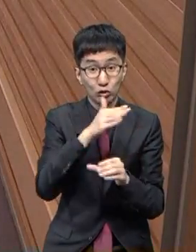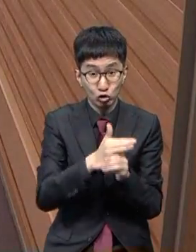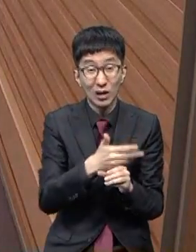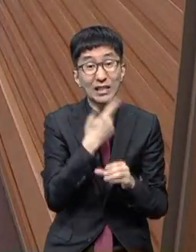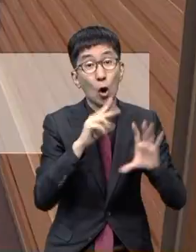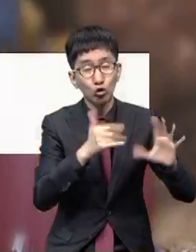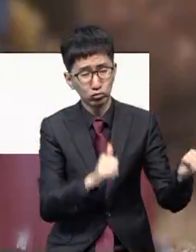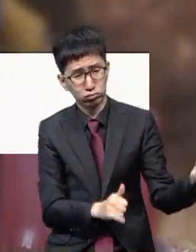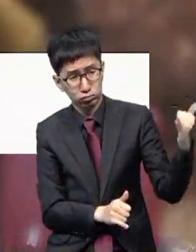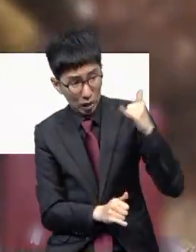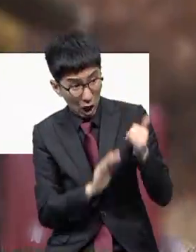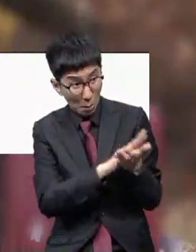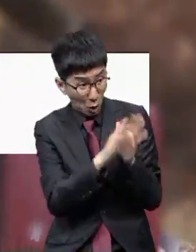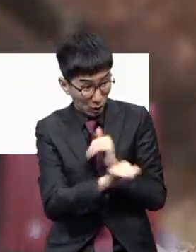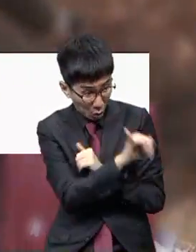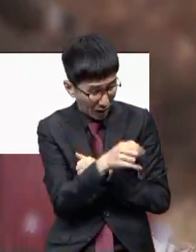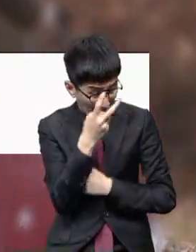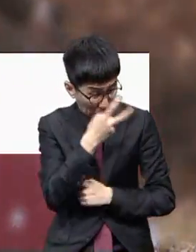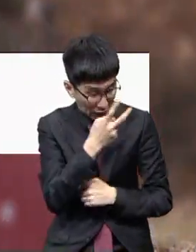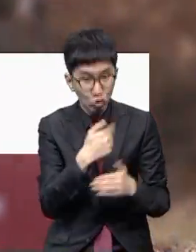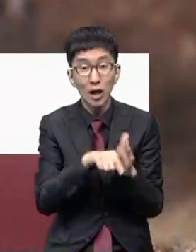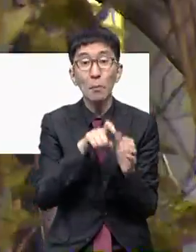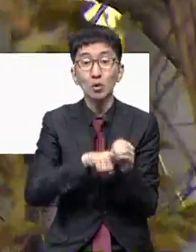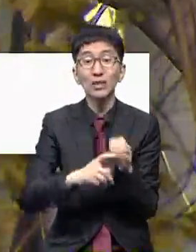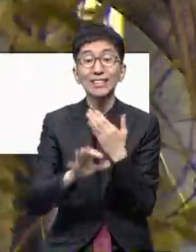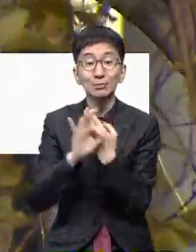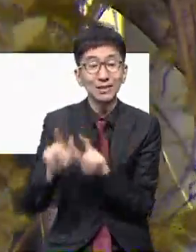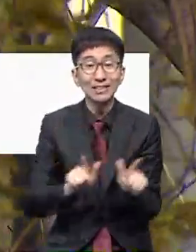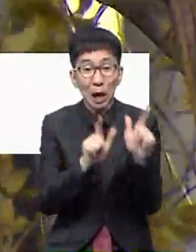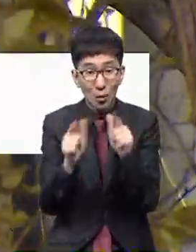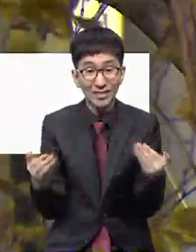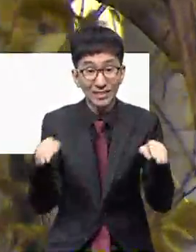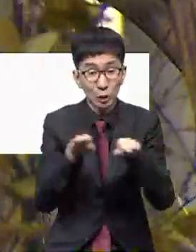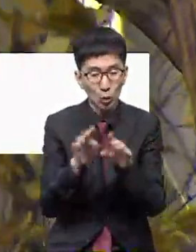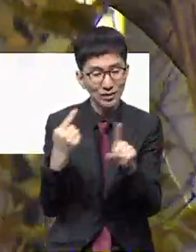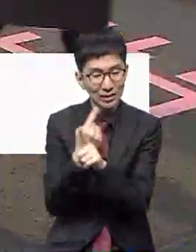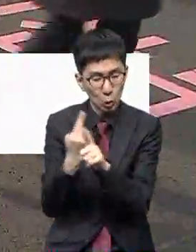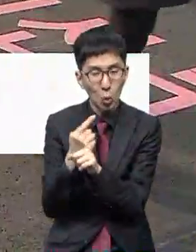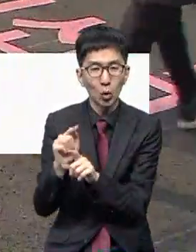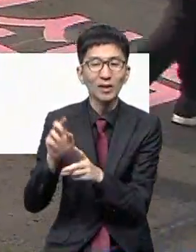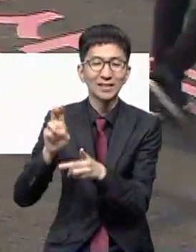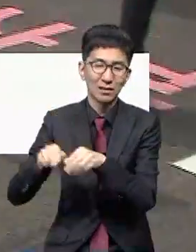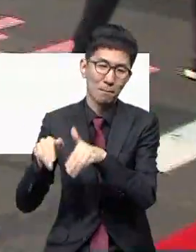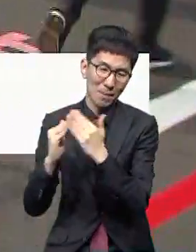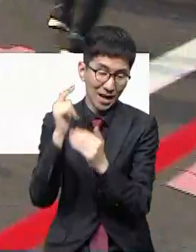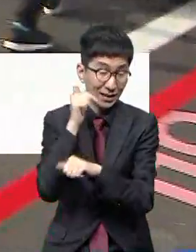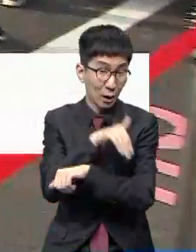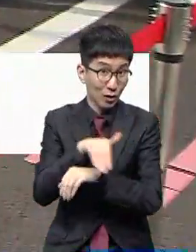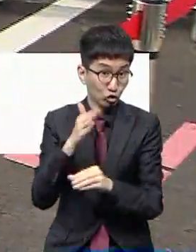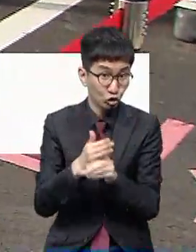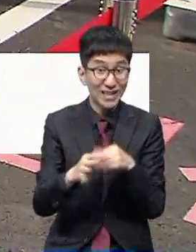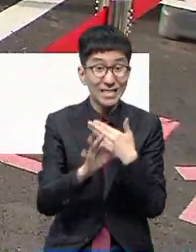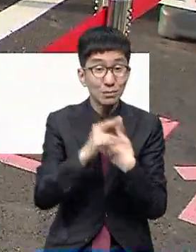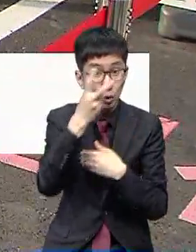차단하기 위해 입국자용 임시 생활 시설과 생활치료센터가 설치되고 임시 선별검사소 152곳도 추가로 가동됩니다.